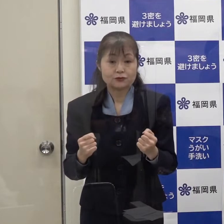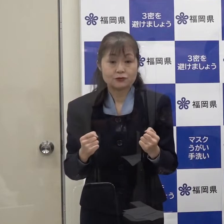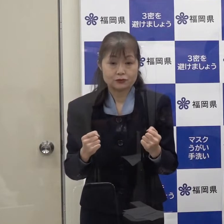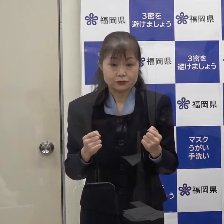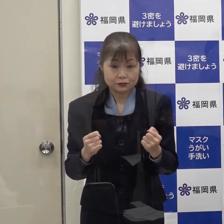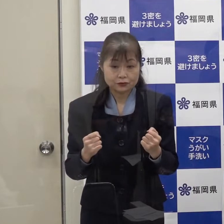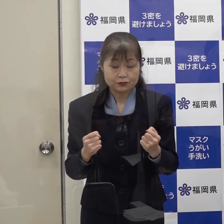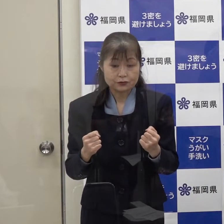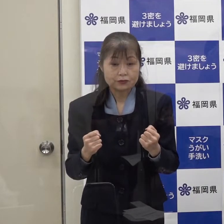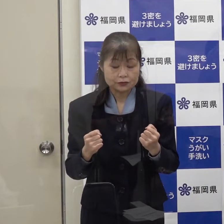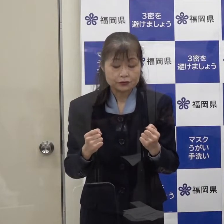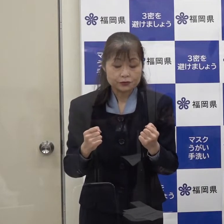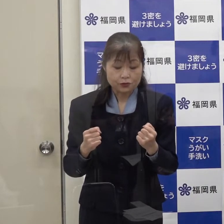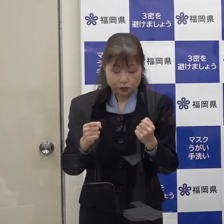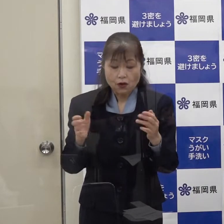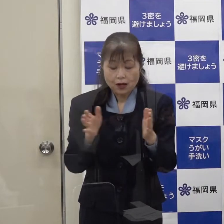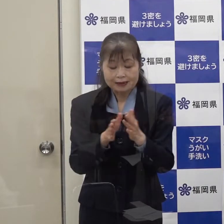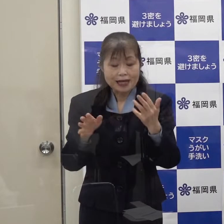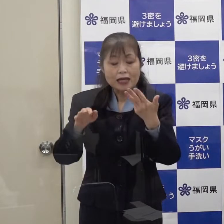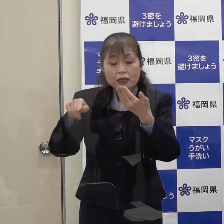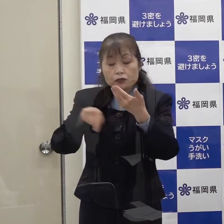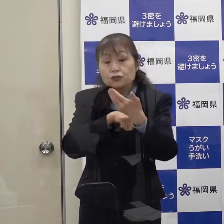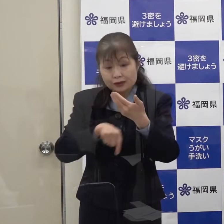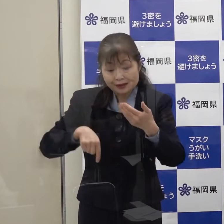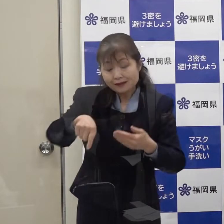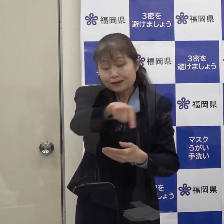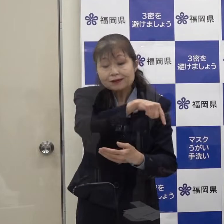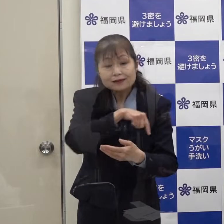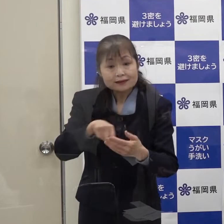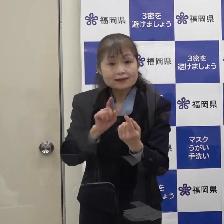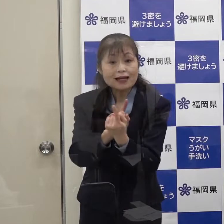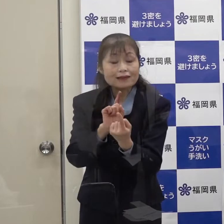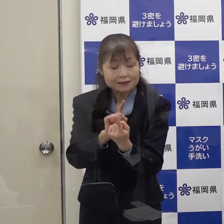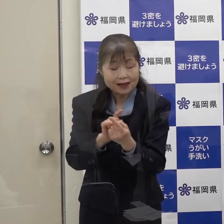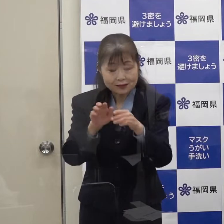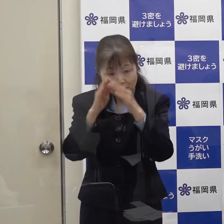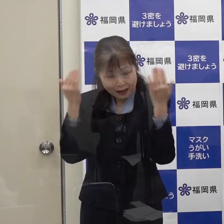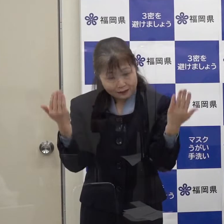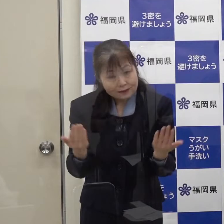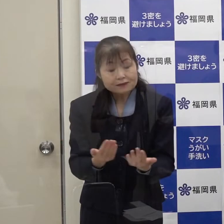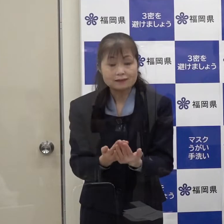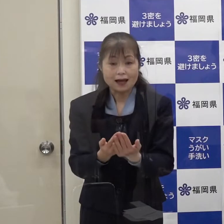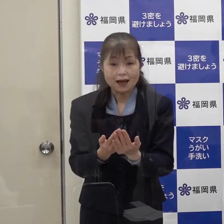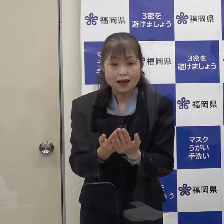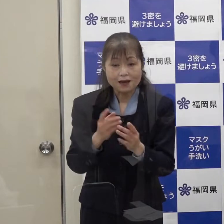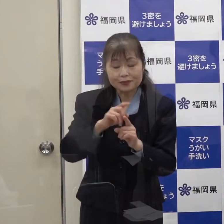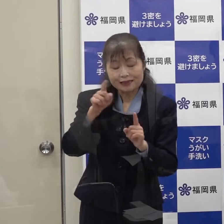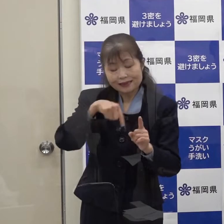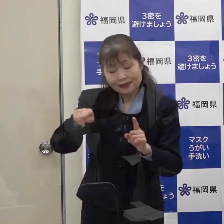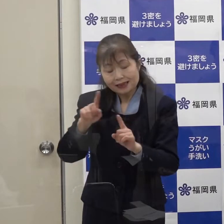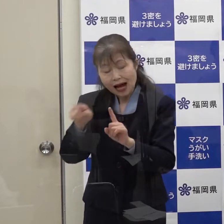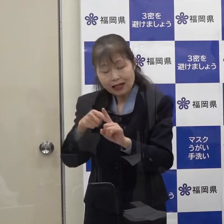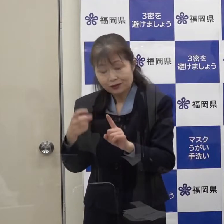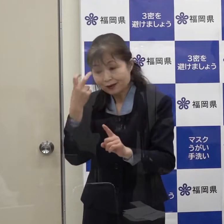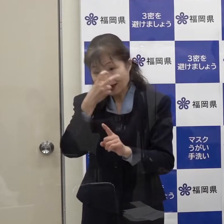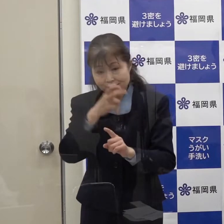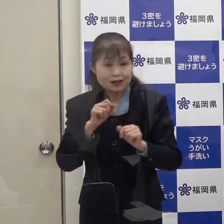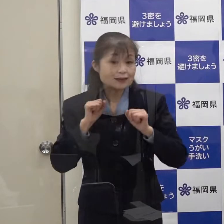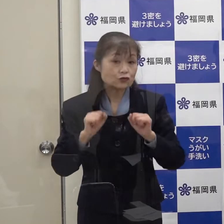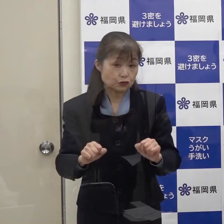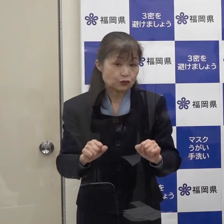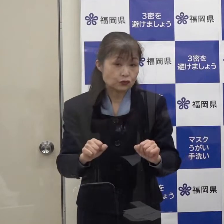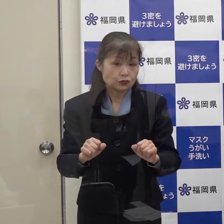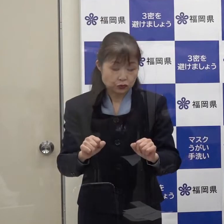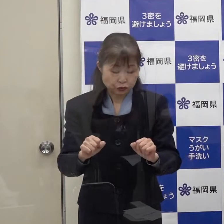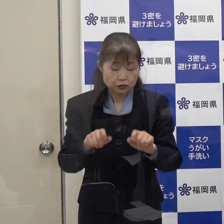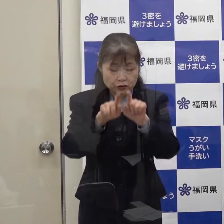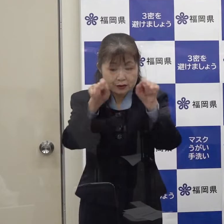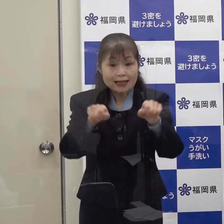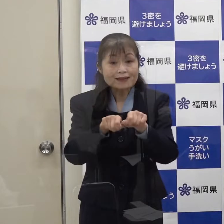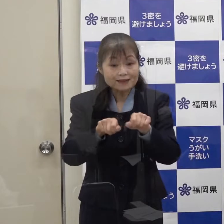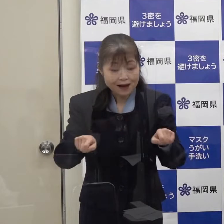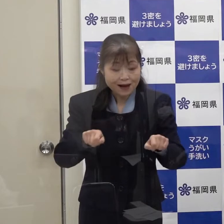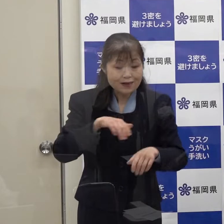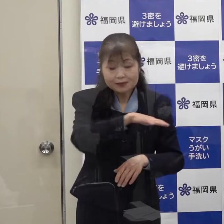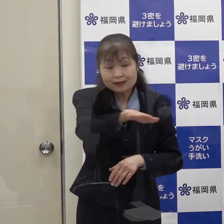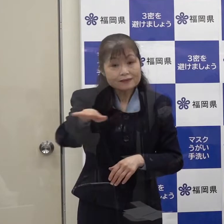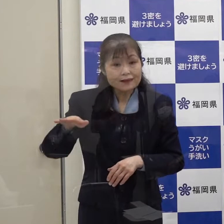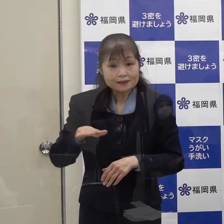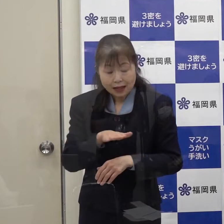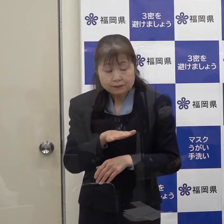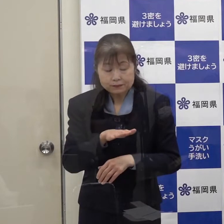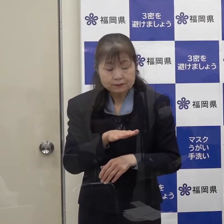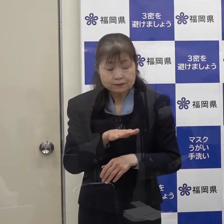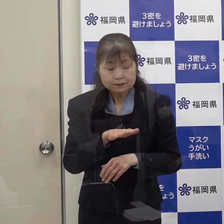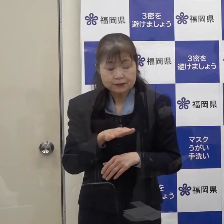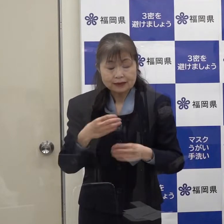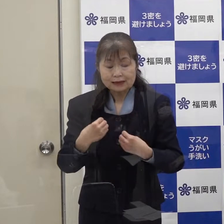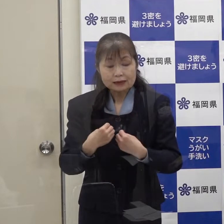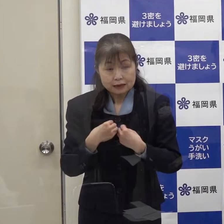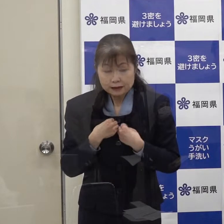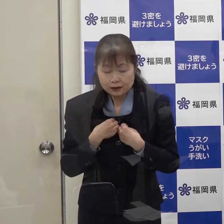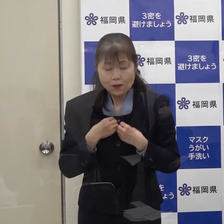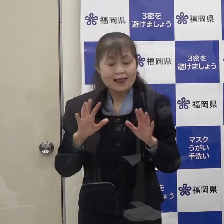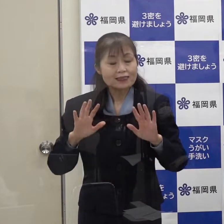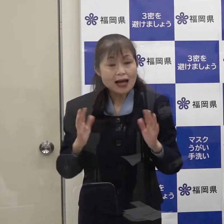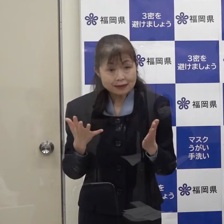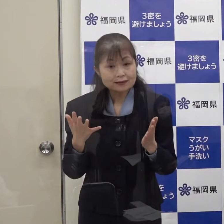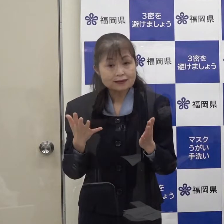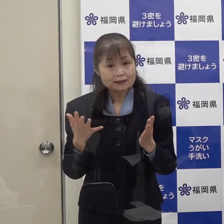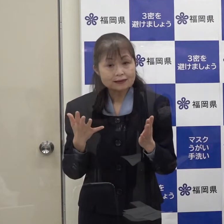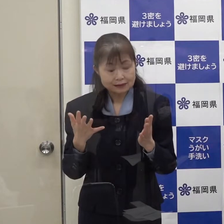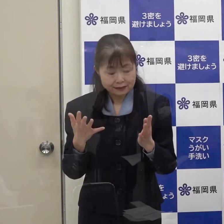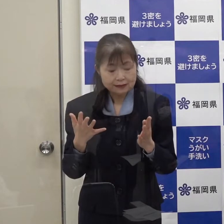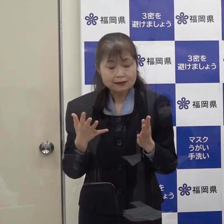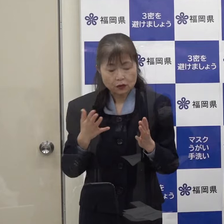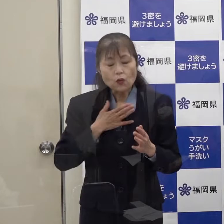これらの方については 全員ＰＣＲ検査を実施し その結果 全員がコロナ陰性であると確認しています